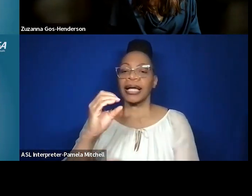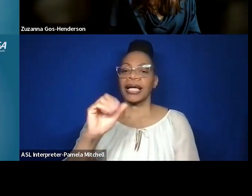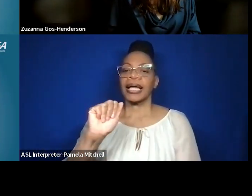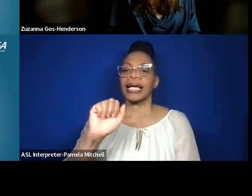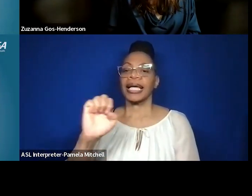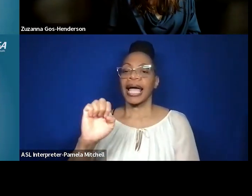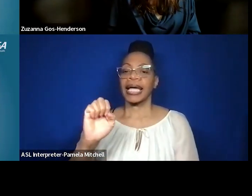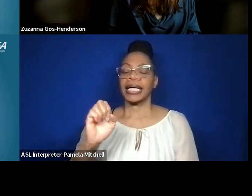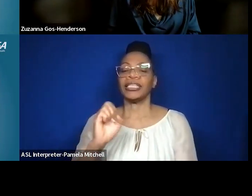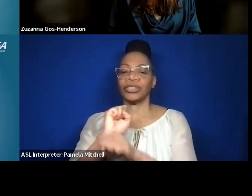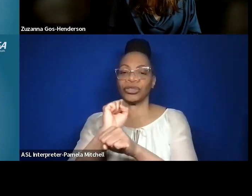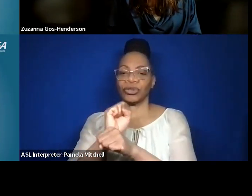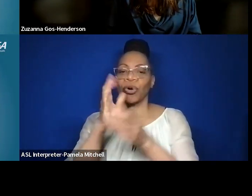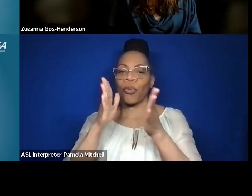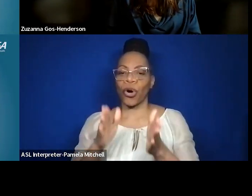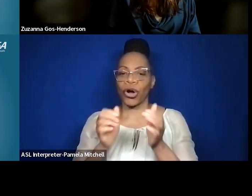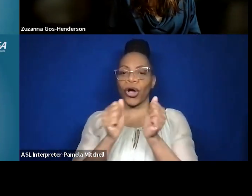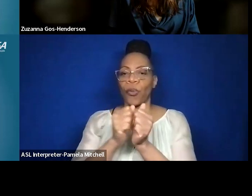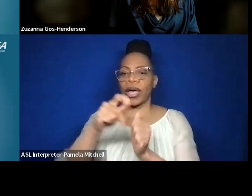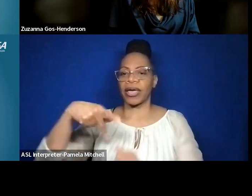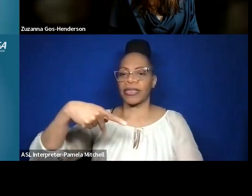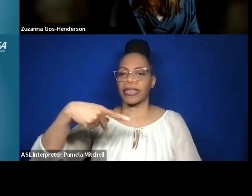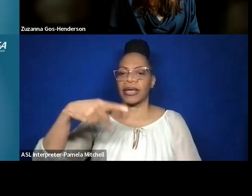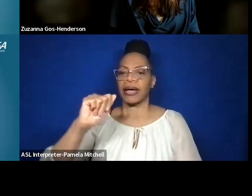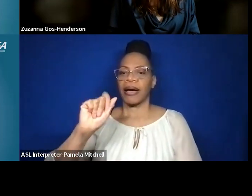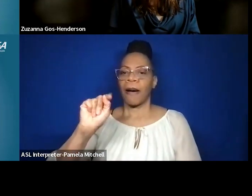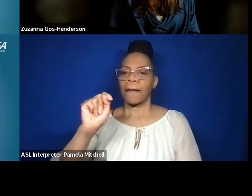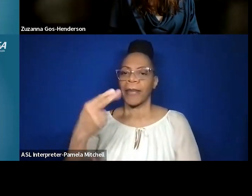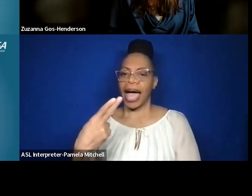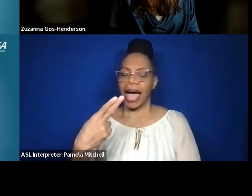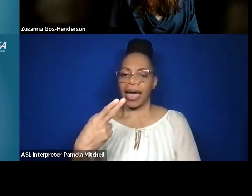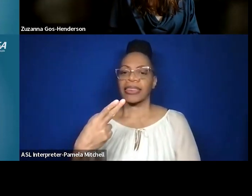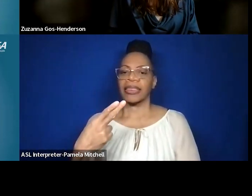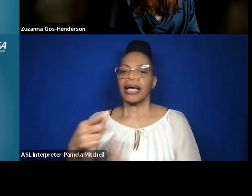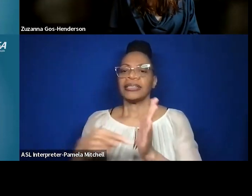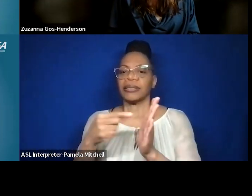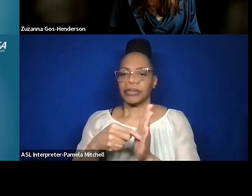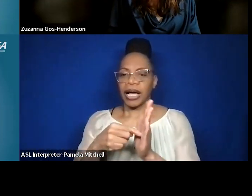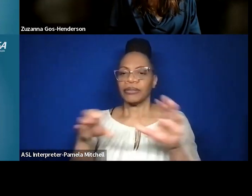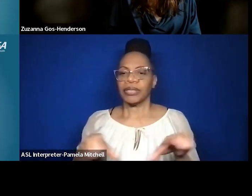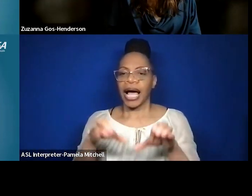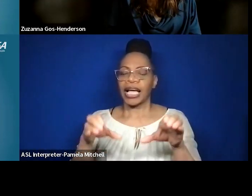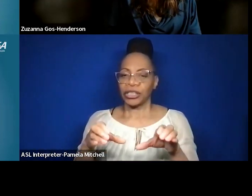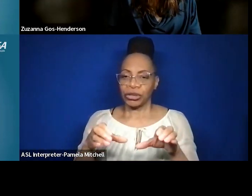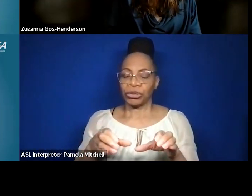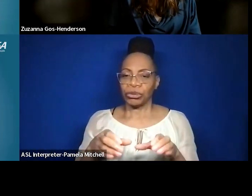Sin embargo, con PATH, a veces hago siete casos y salgo y sobre cada equipo.